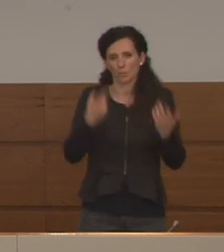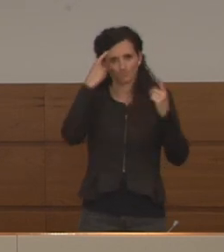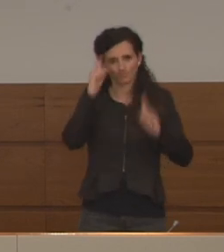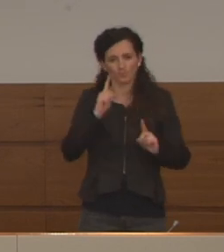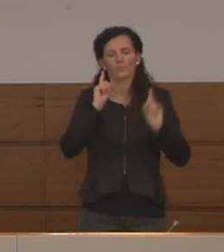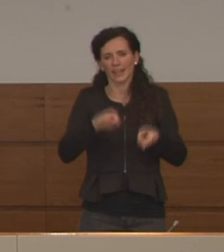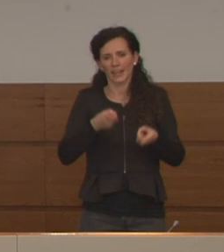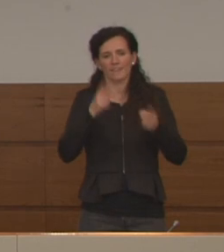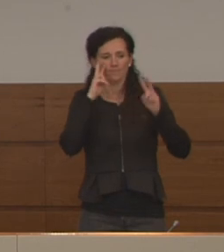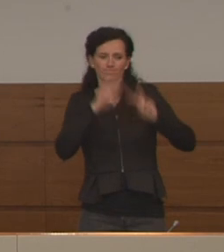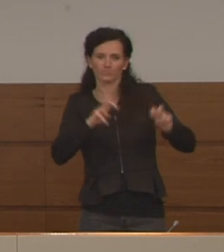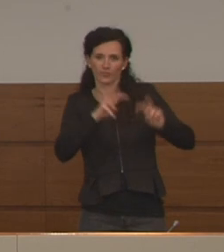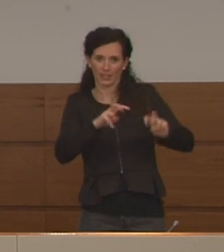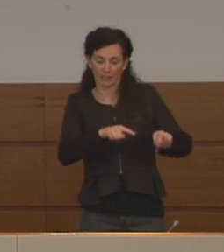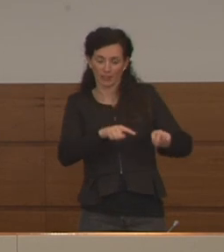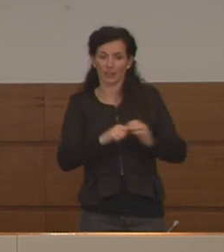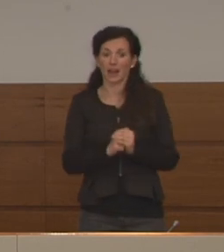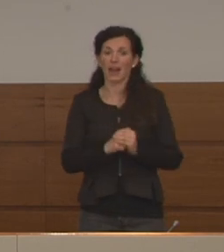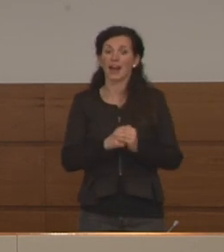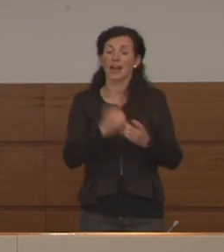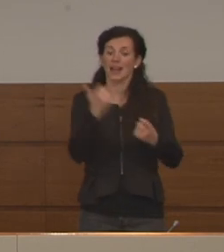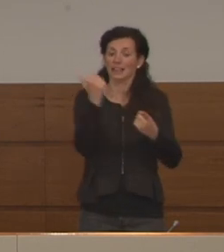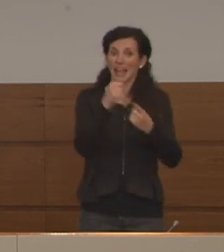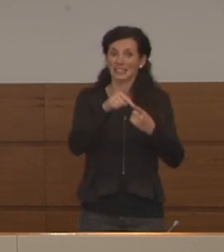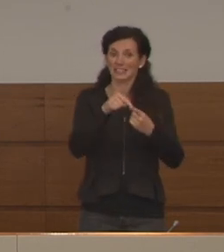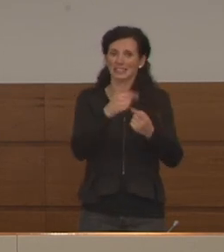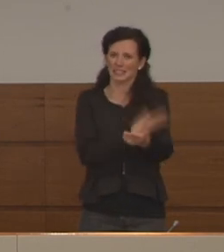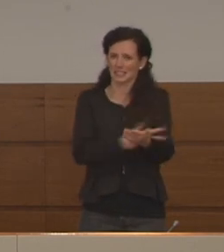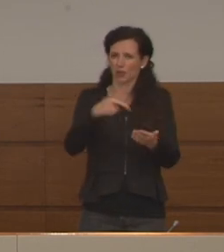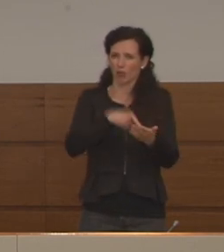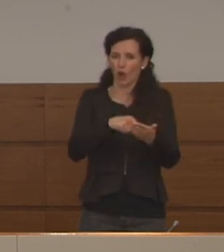il test sierologico per capire se c'è stato un contatto e se esiste un